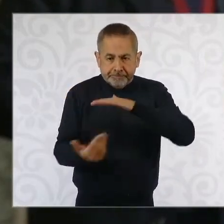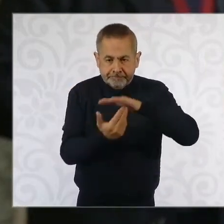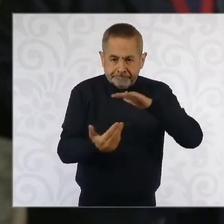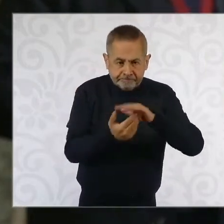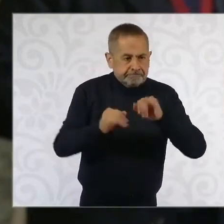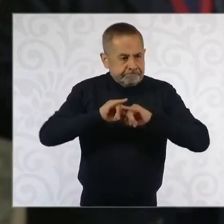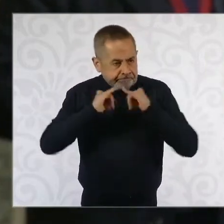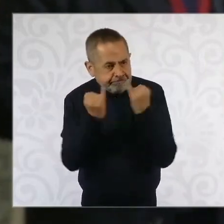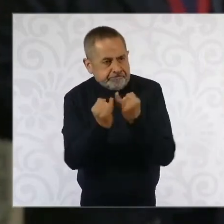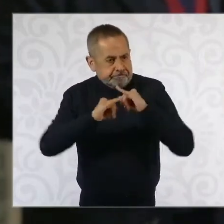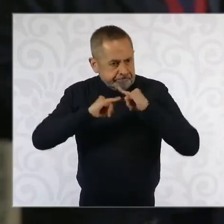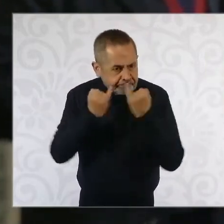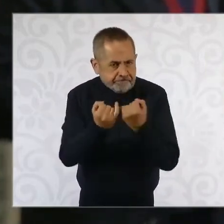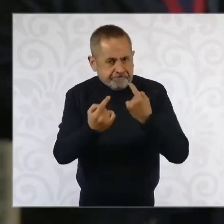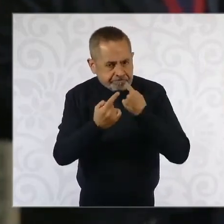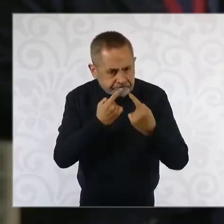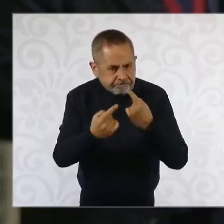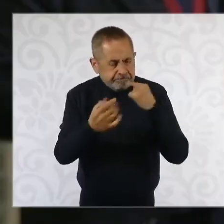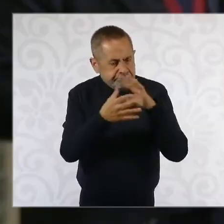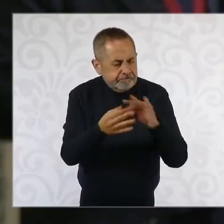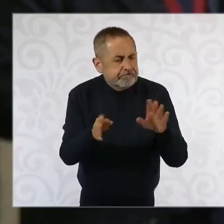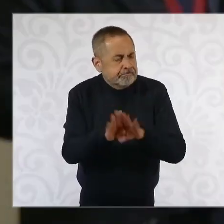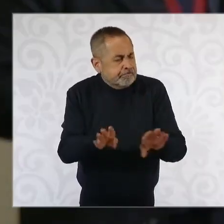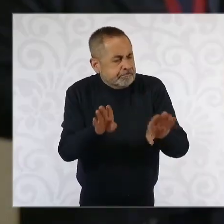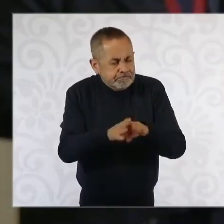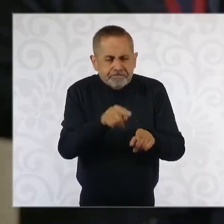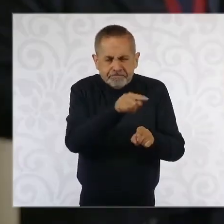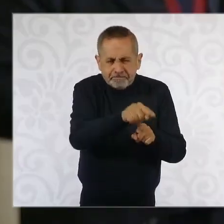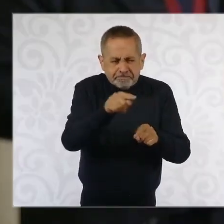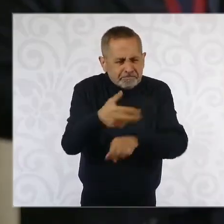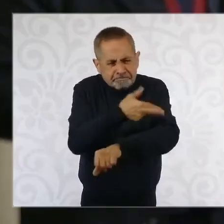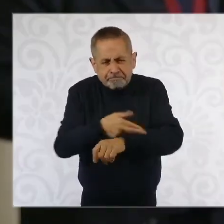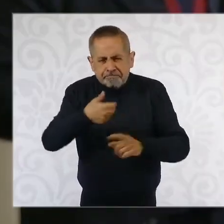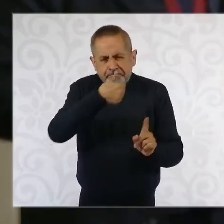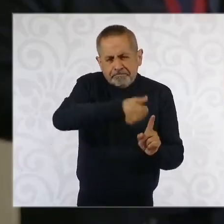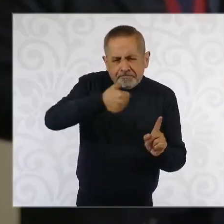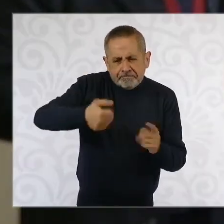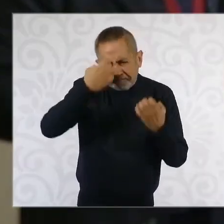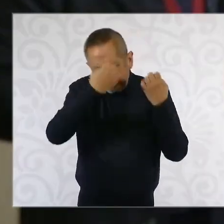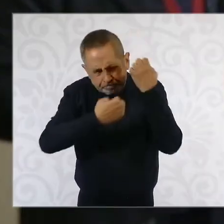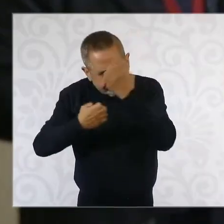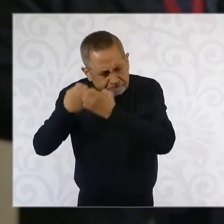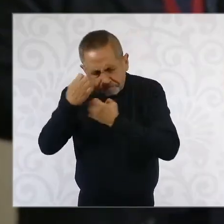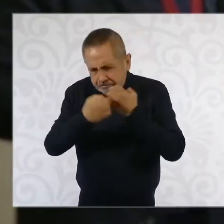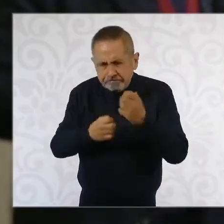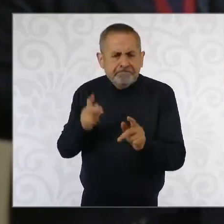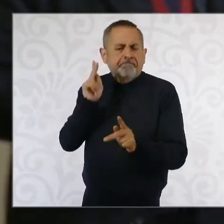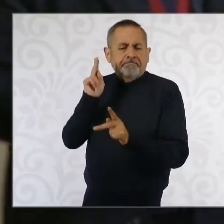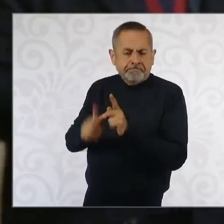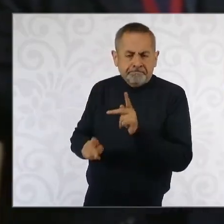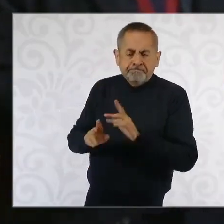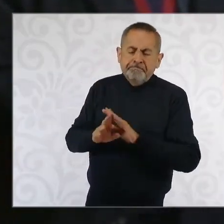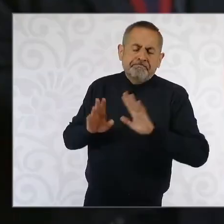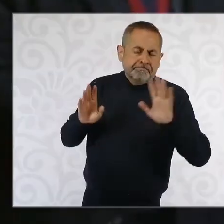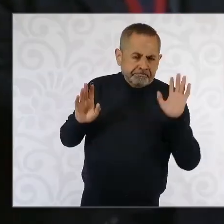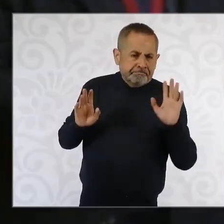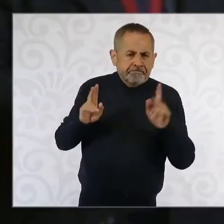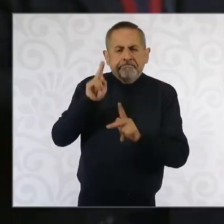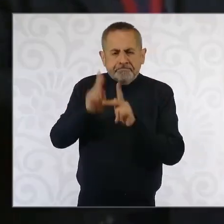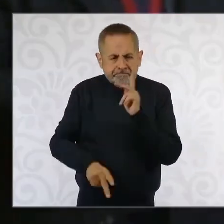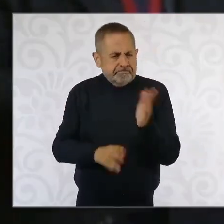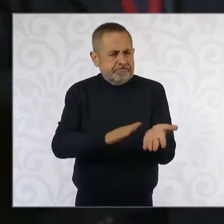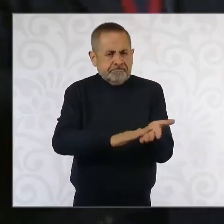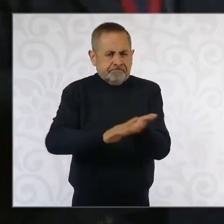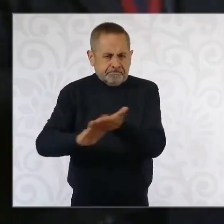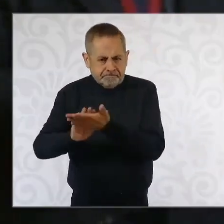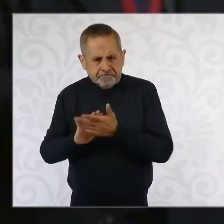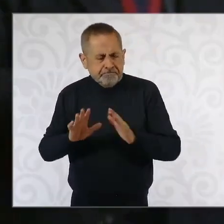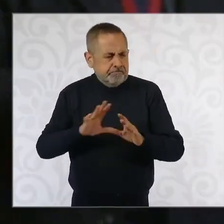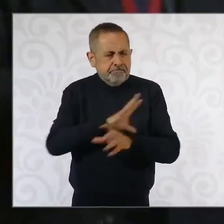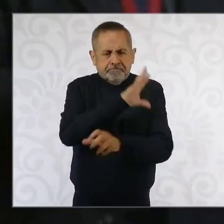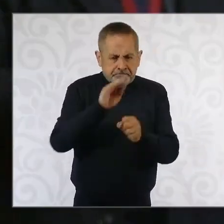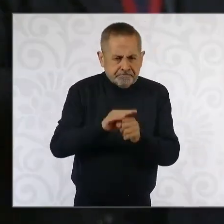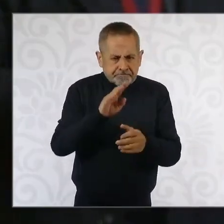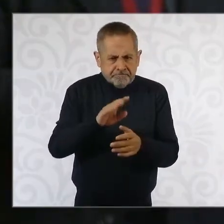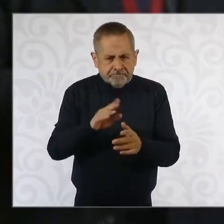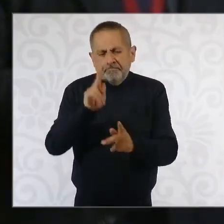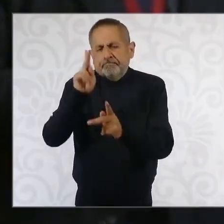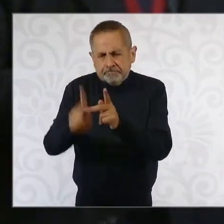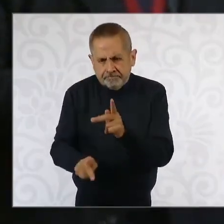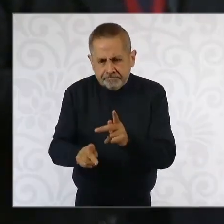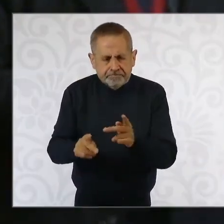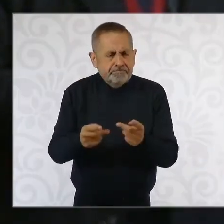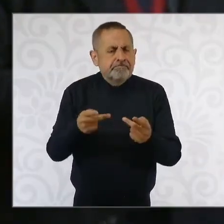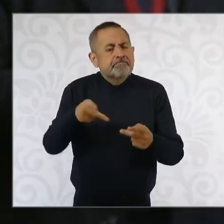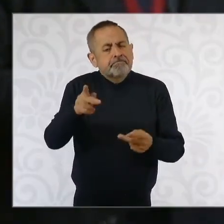donde pues prácticamente quedó eh parcialmente este esta situación resuelta presidenta y antes